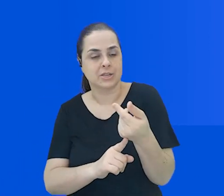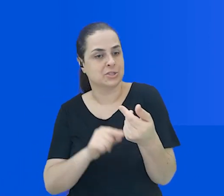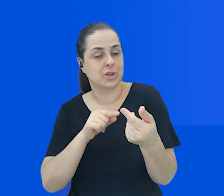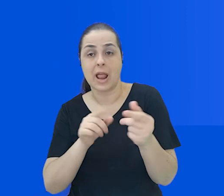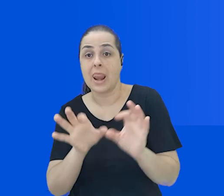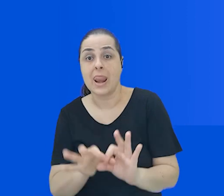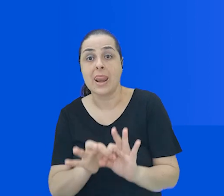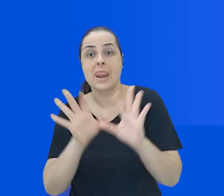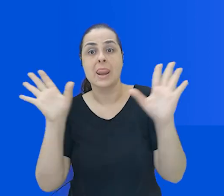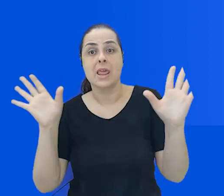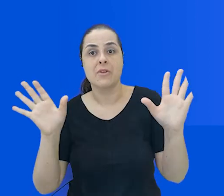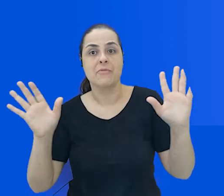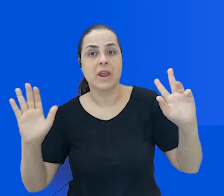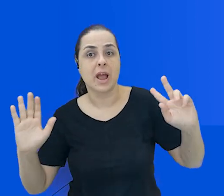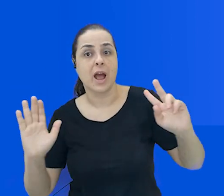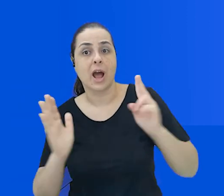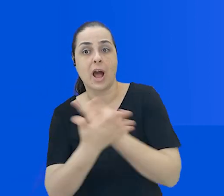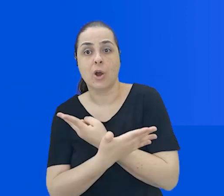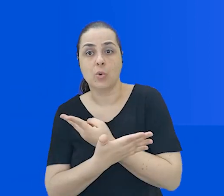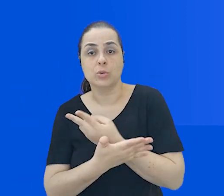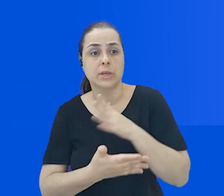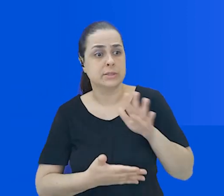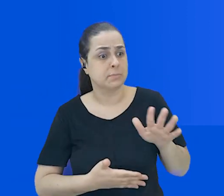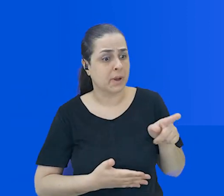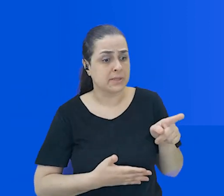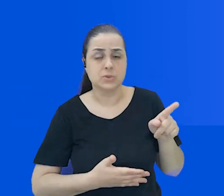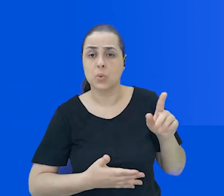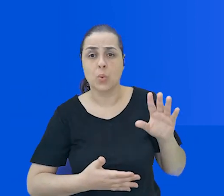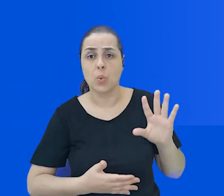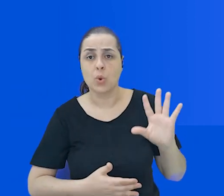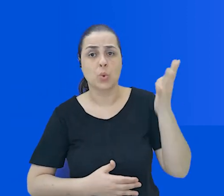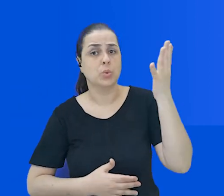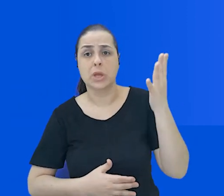tudo pode acontecer e a gente não ferir ninguém com aquilo que a gente fala, faz, etc.